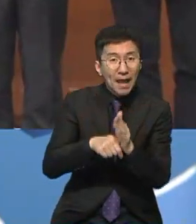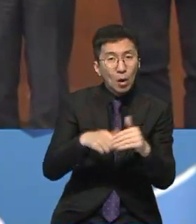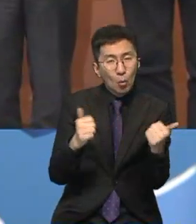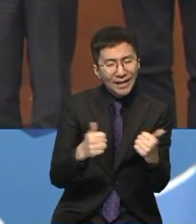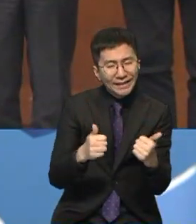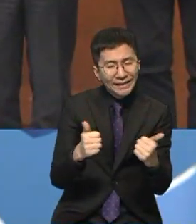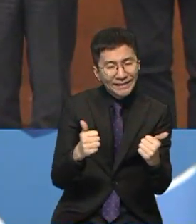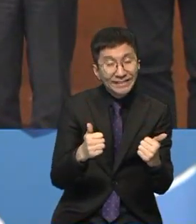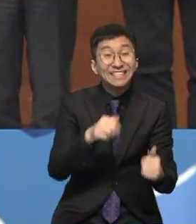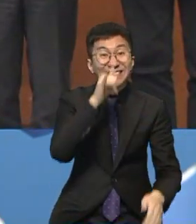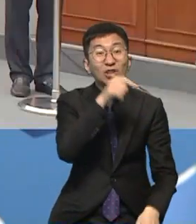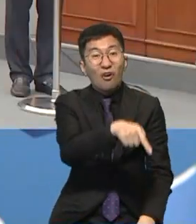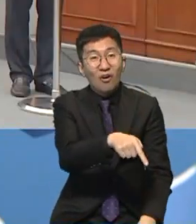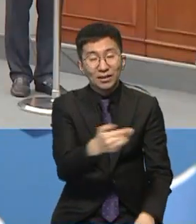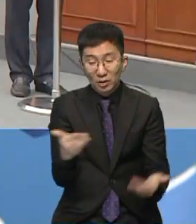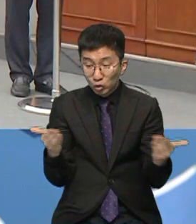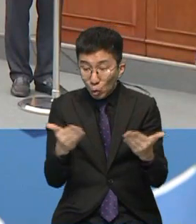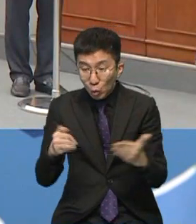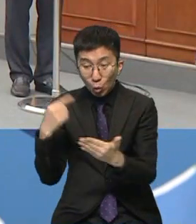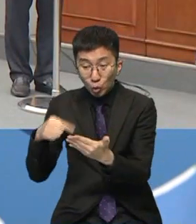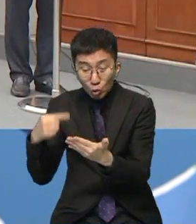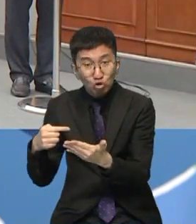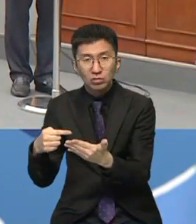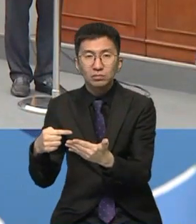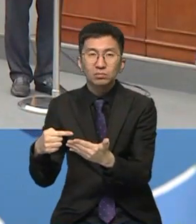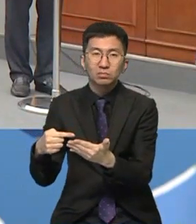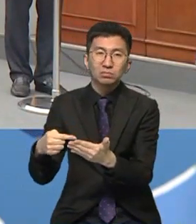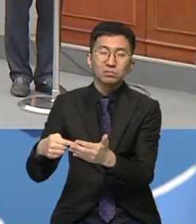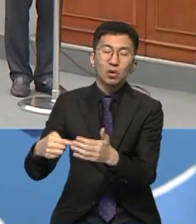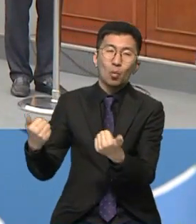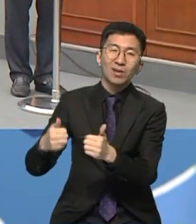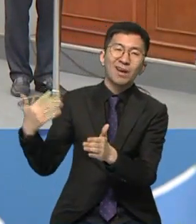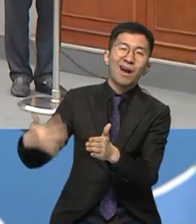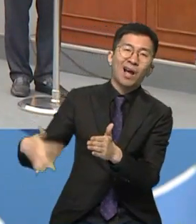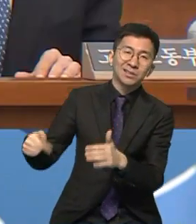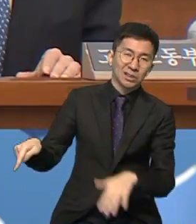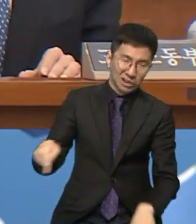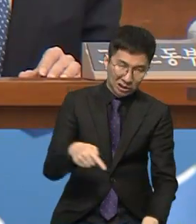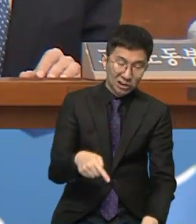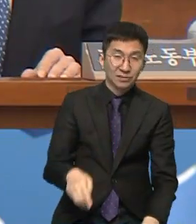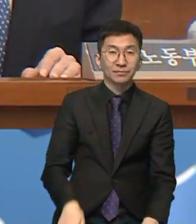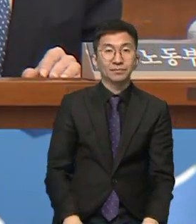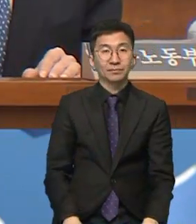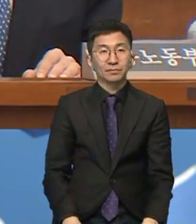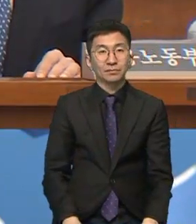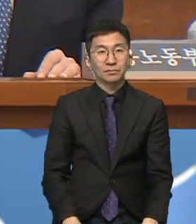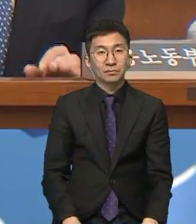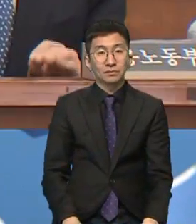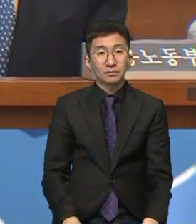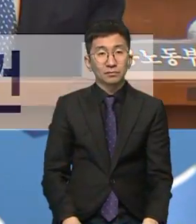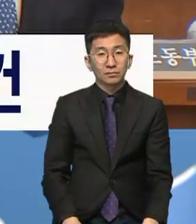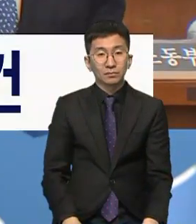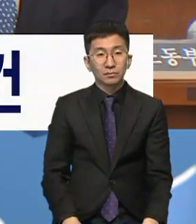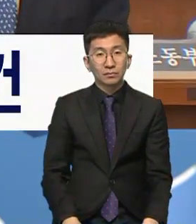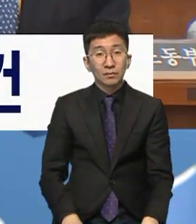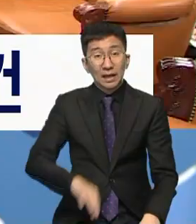있지만 노동, 교육 개혁은 아직 국회 내 논의가 본격 시작되지 않았습니다.